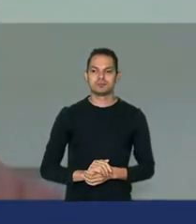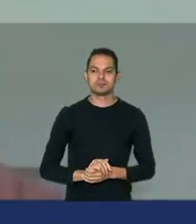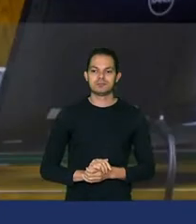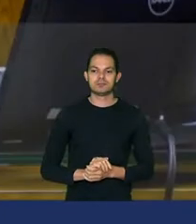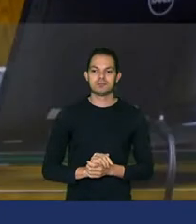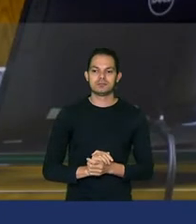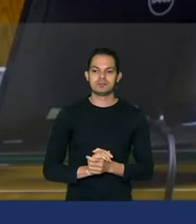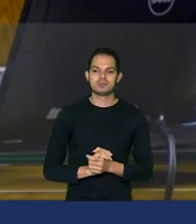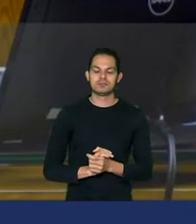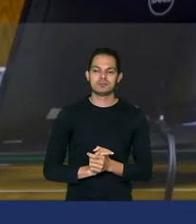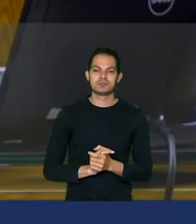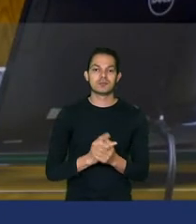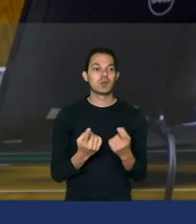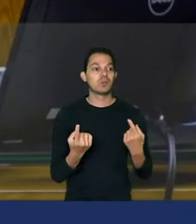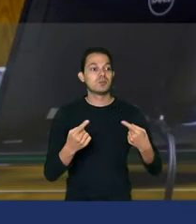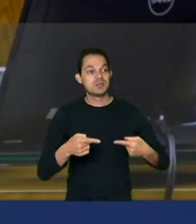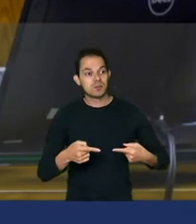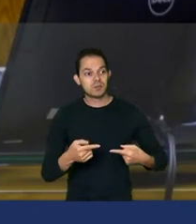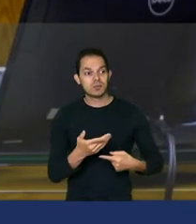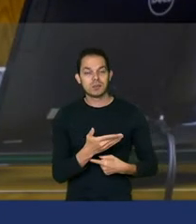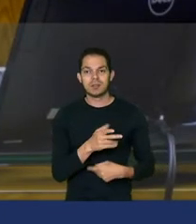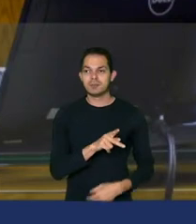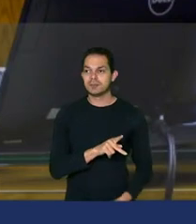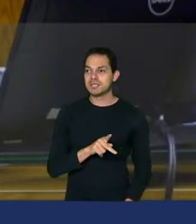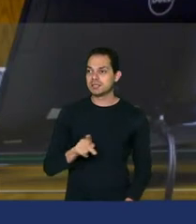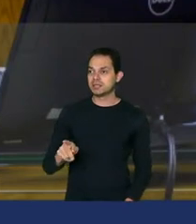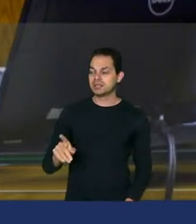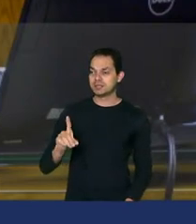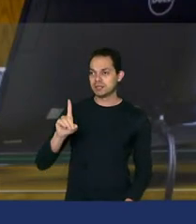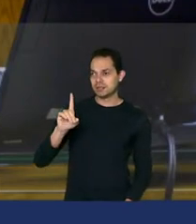PROTEÇÃO ÀS POPULAÇÕES -- TRADICIONAIS. [PRESIDENTE]: OPOSIÇÃO? -- [DEPUTADA]: